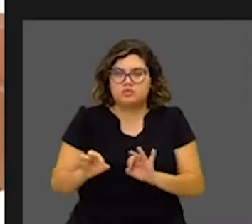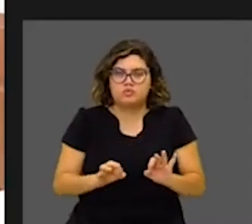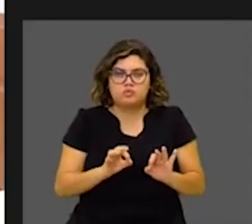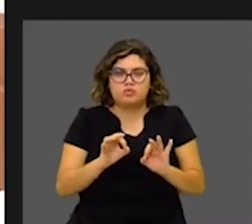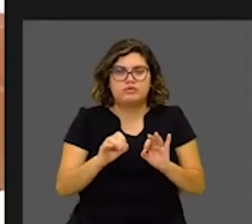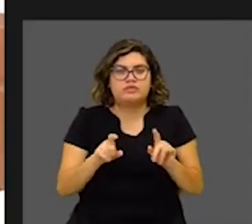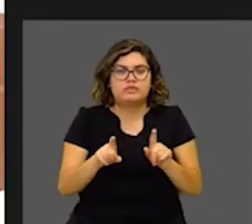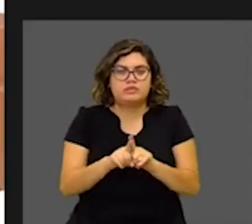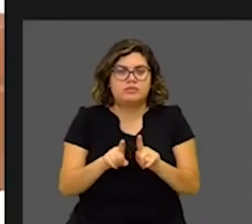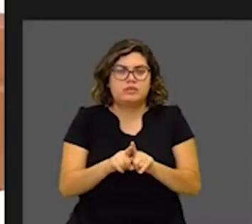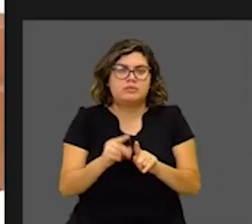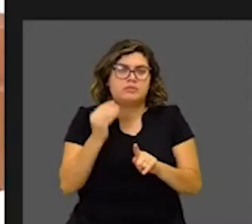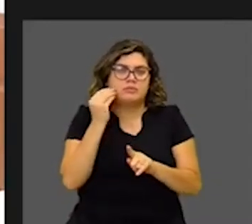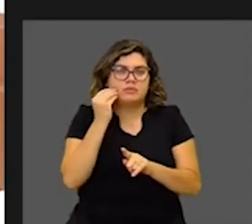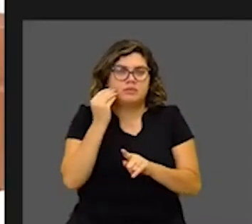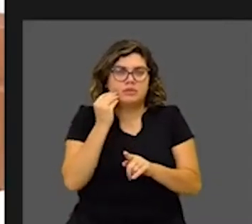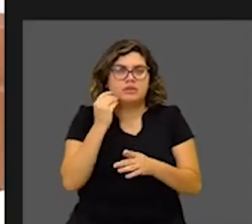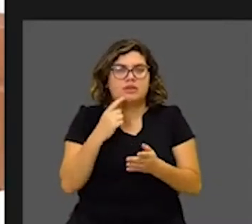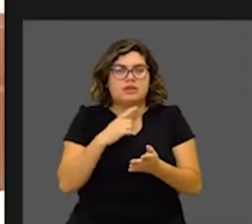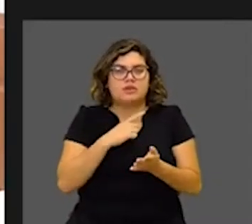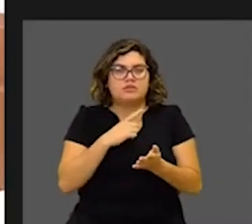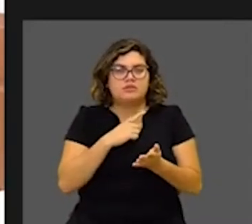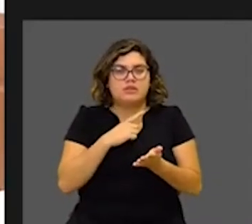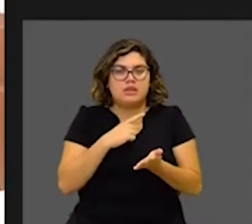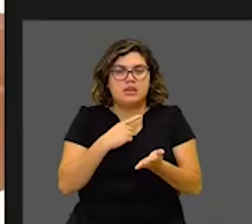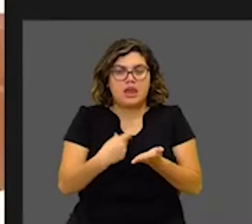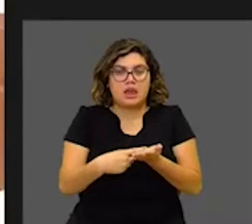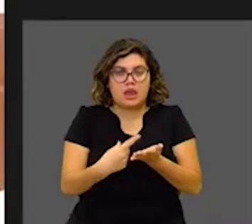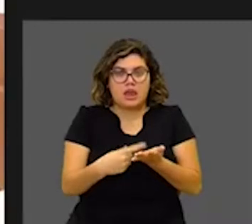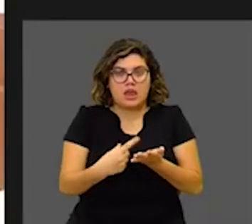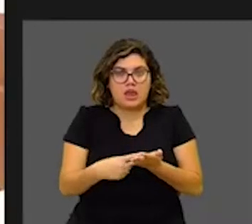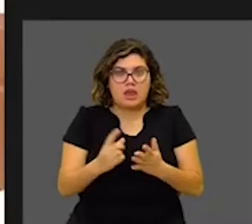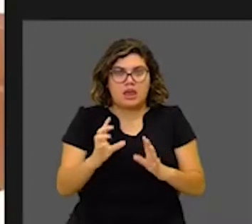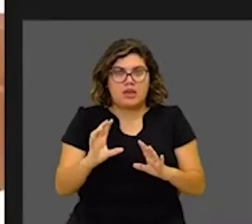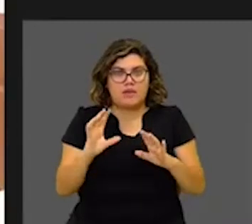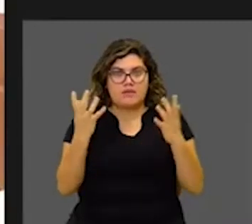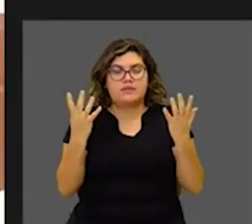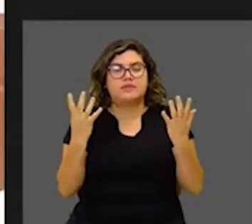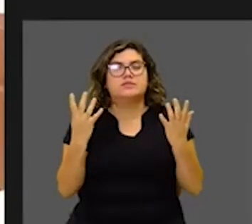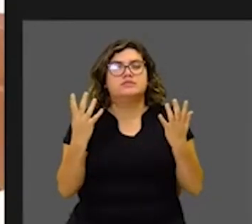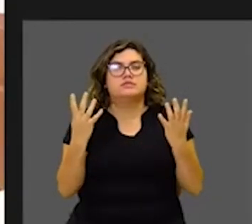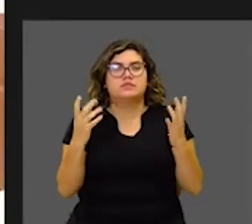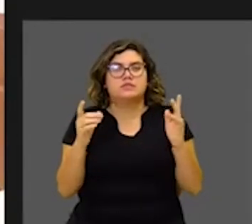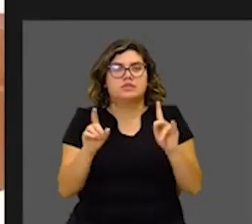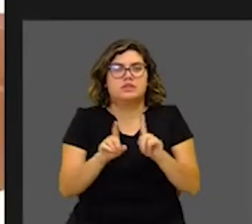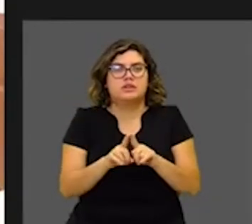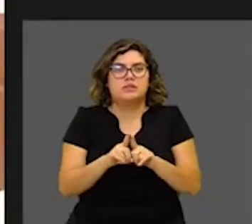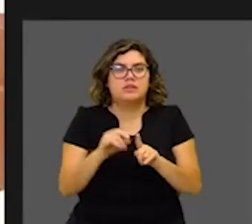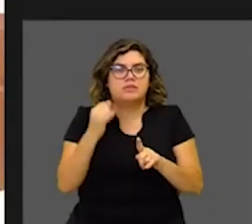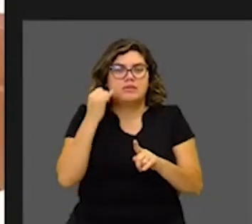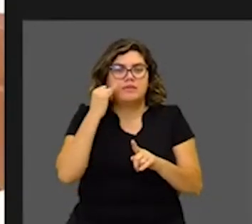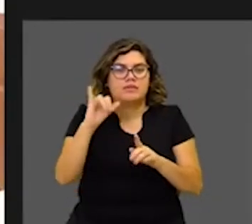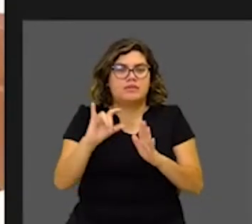tentar manter a Cadência do evento e não não correrem atrás já vou passar imediatamente